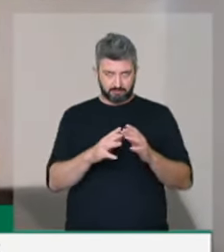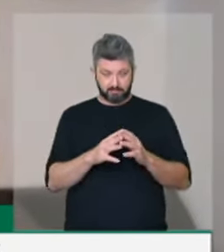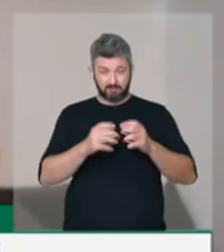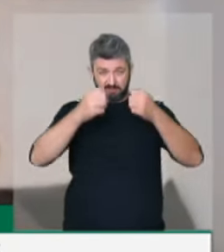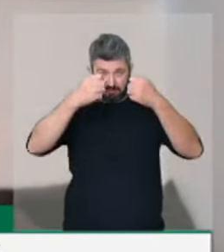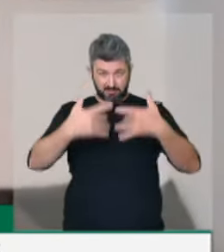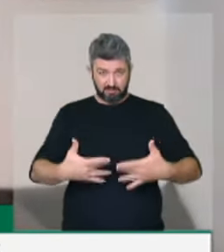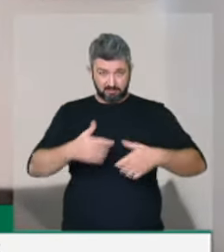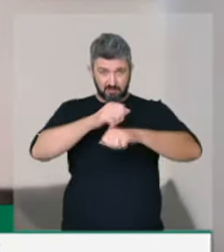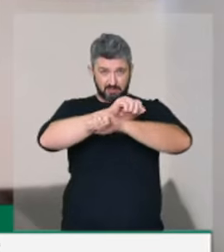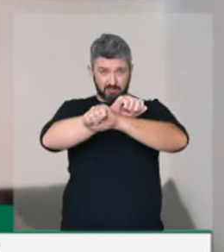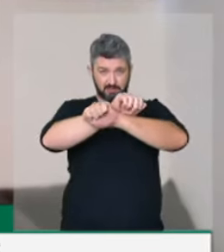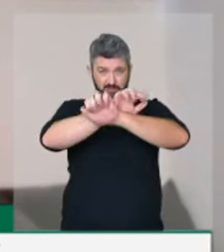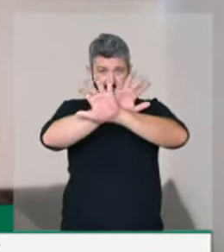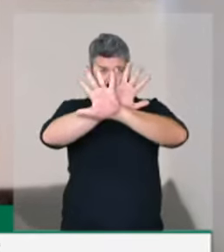PARTIDOS DE OPOSIÇÃO TEM UM